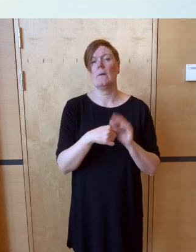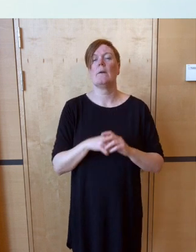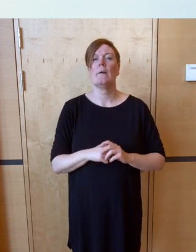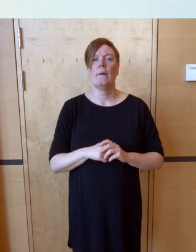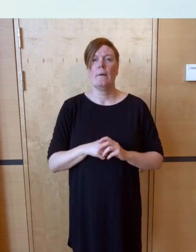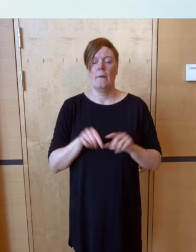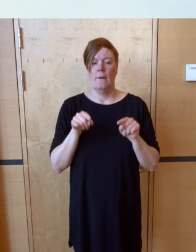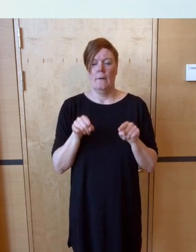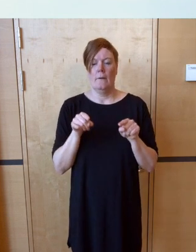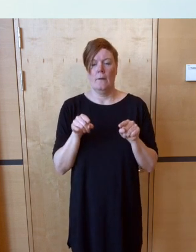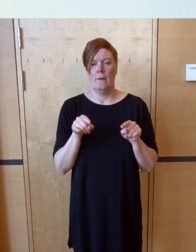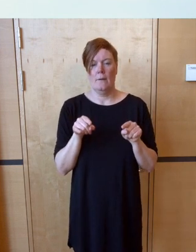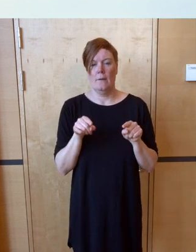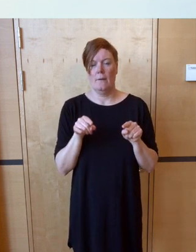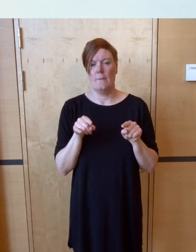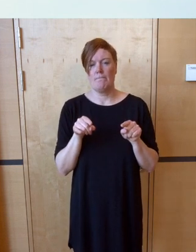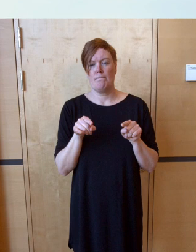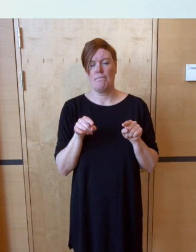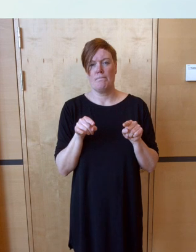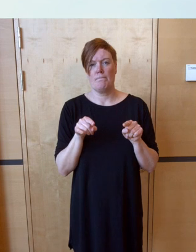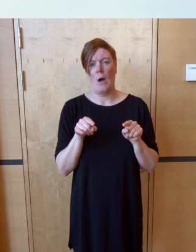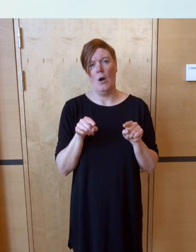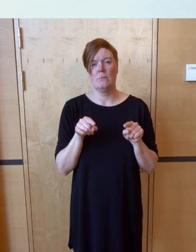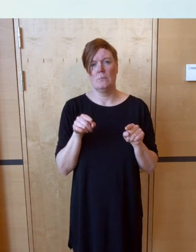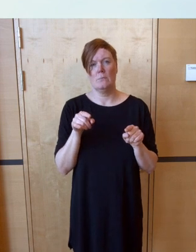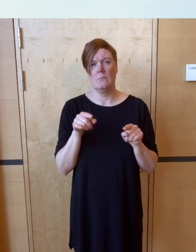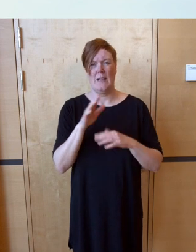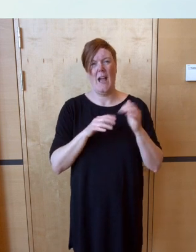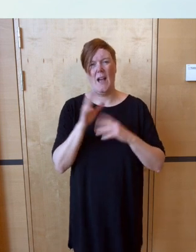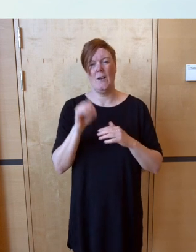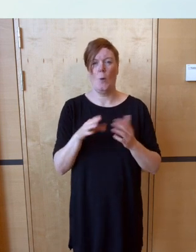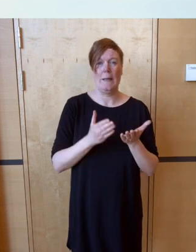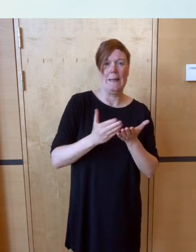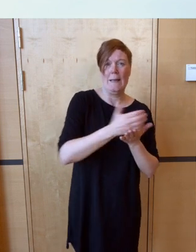Det handlar egentligen om intäkter och kostnader att det finns en balans där i mellan